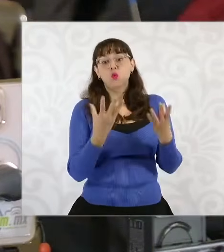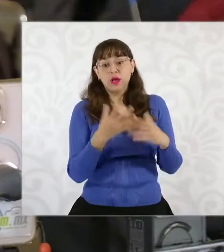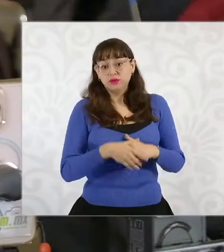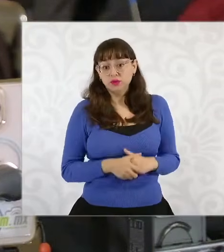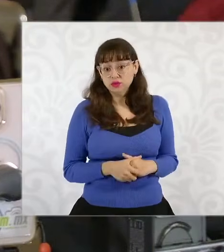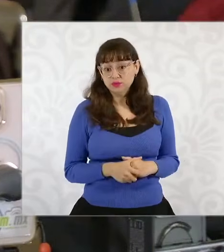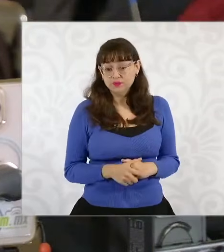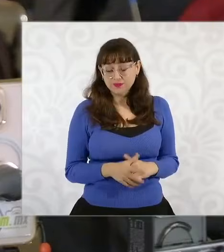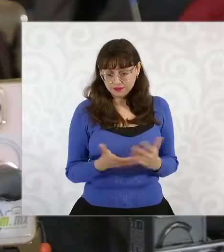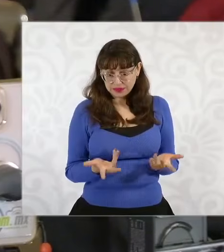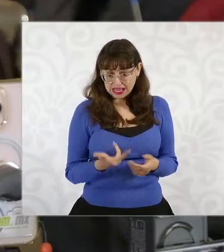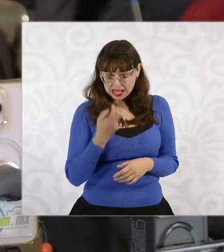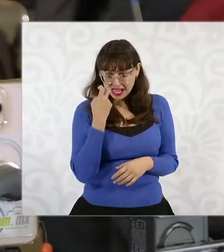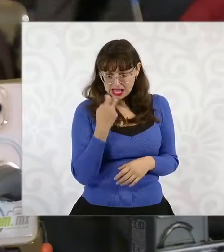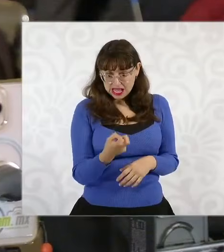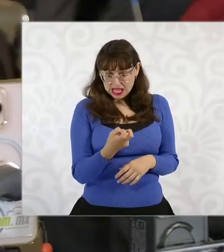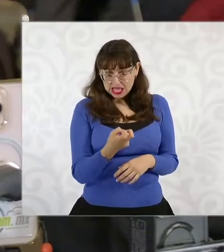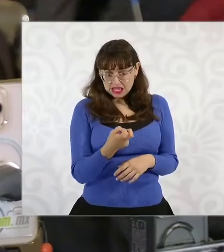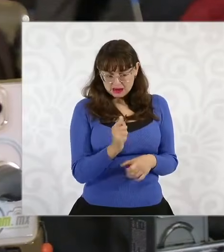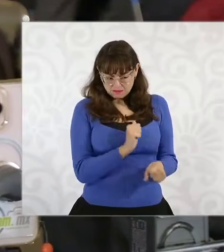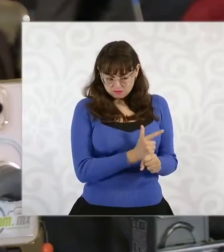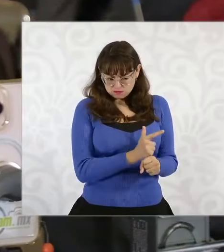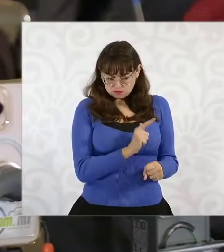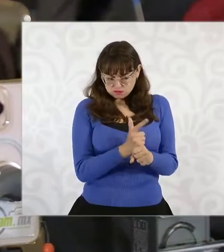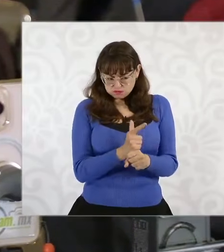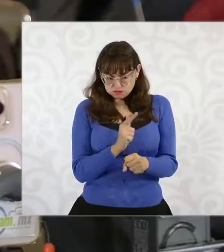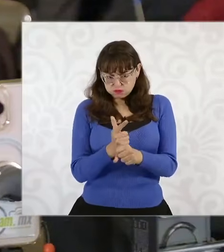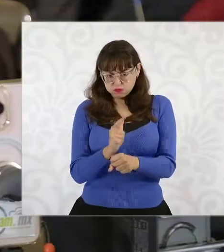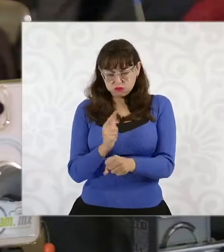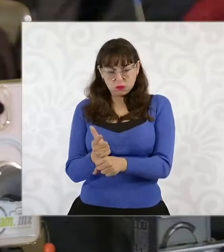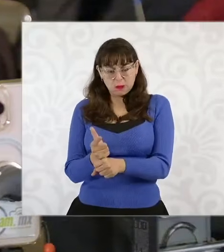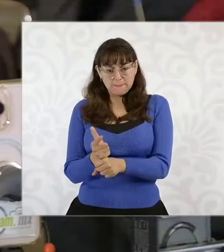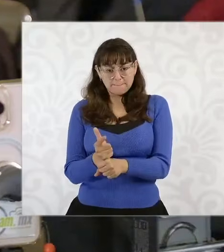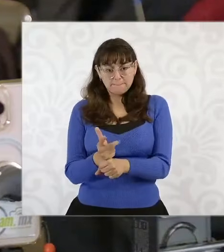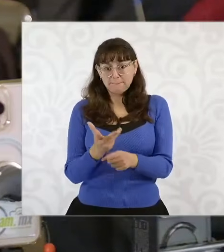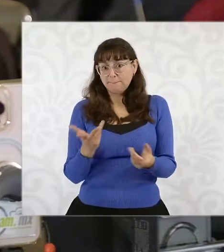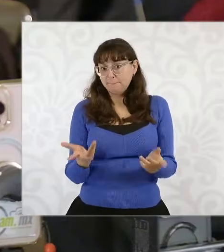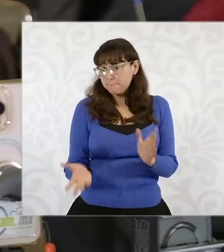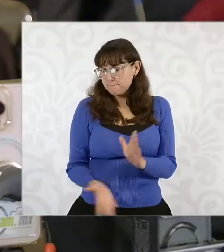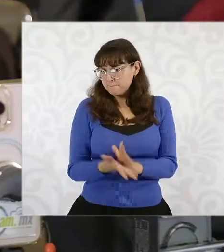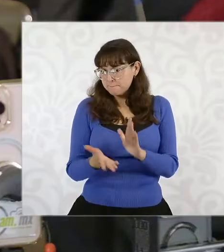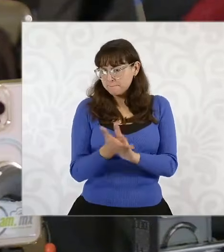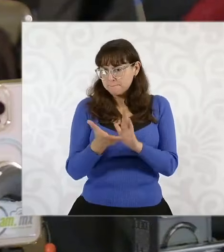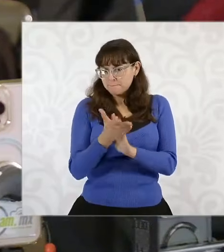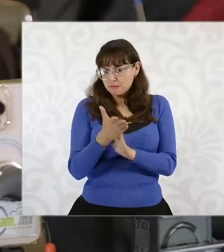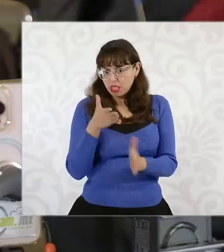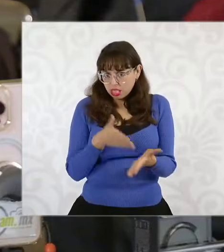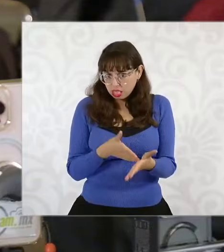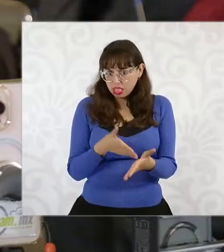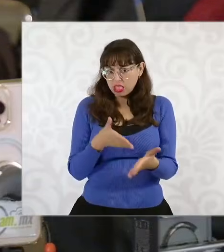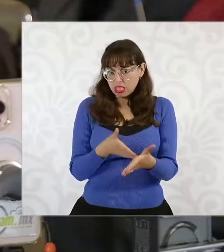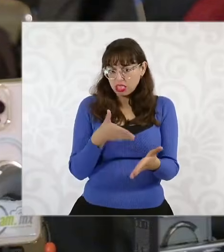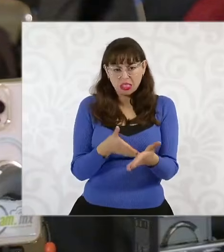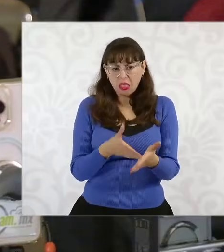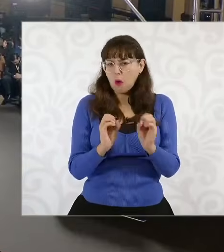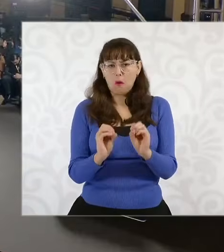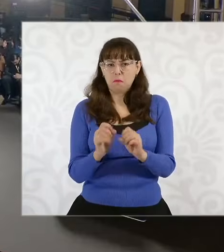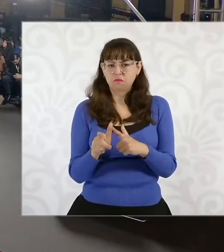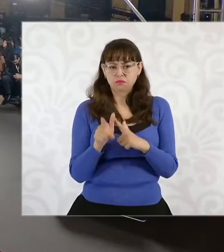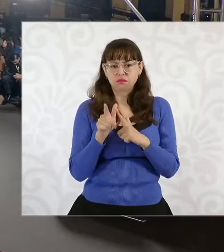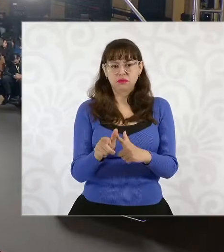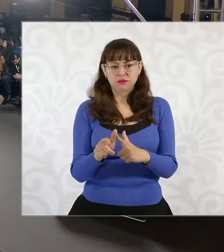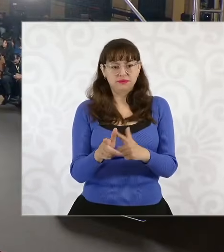de de hallazgos han este han frenado la obra o no. ¿Cómo va ese tema, director? Maestro Omar Vázquez.